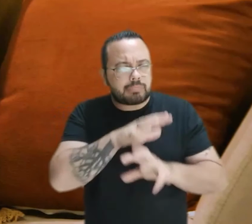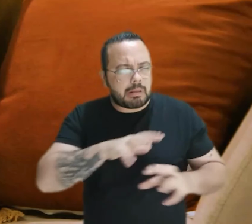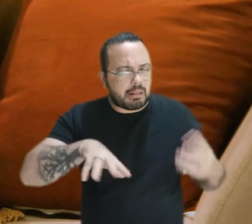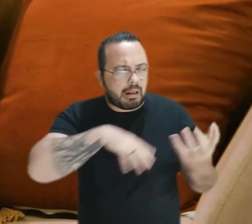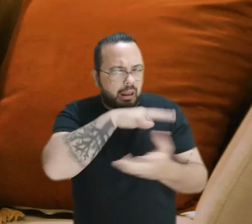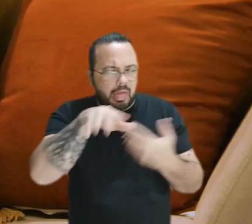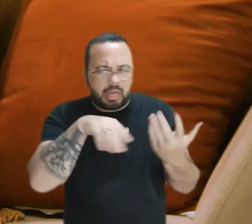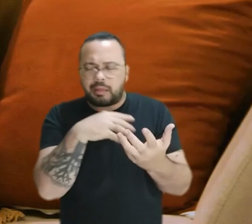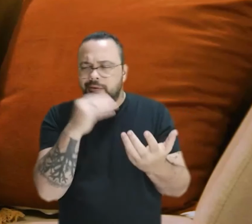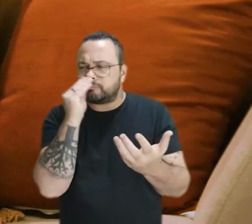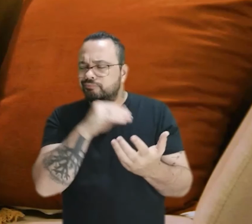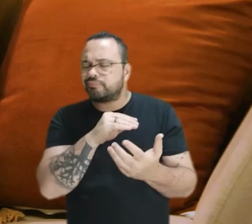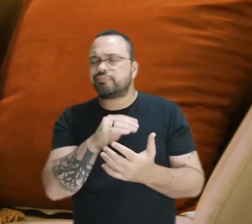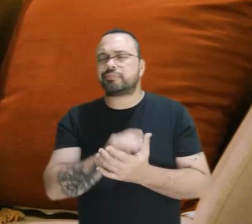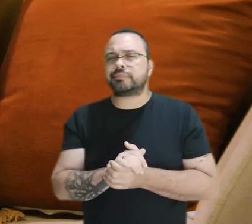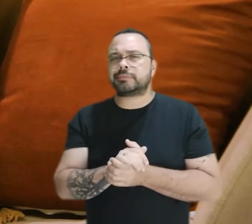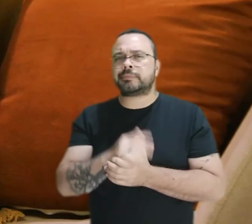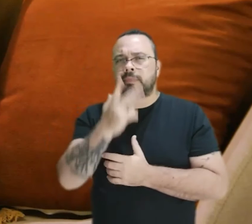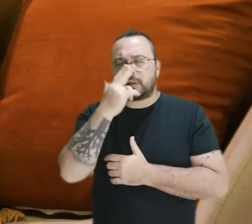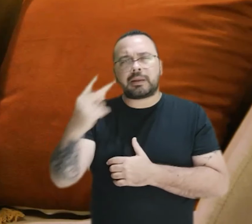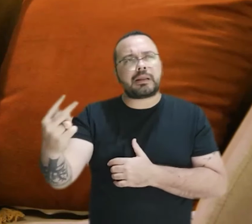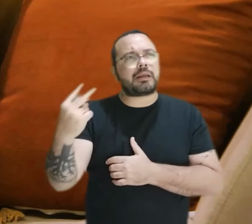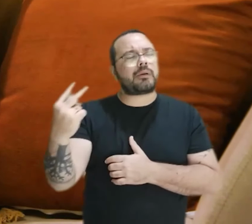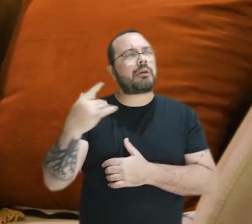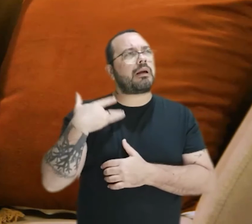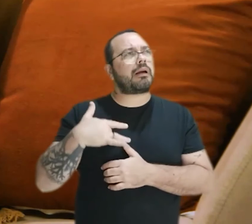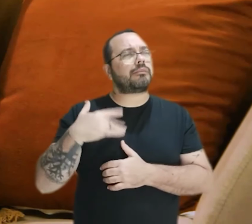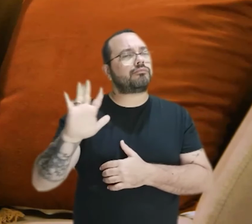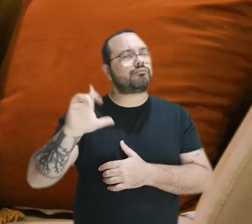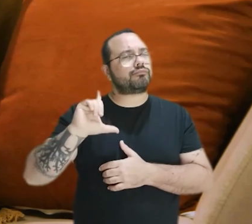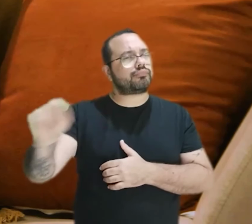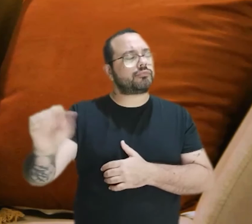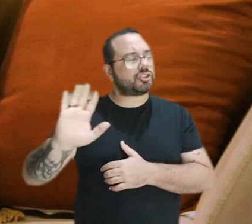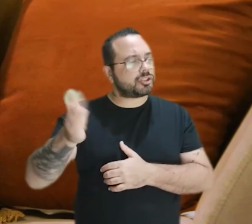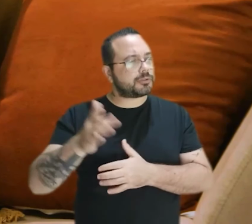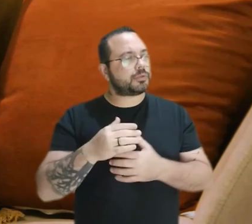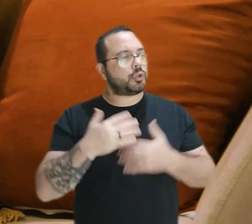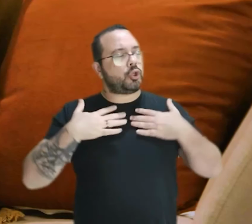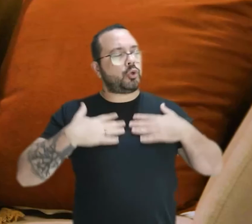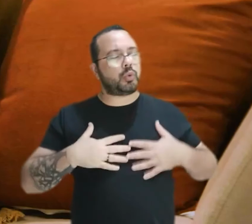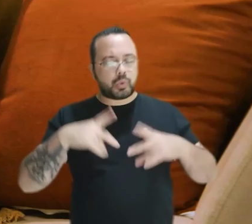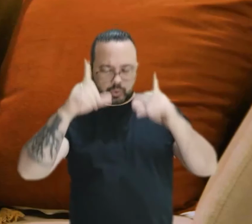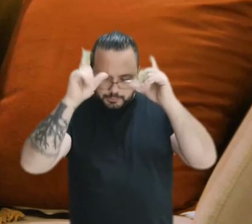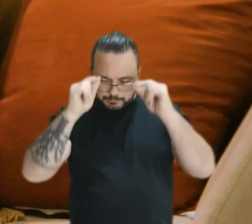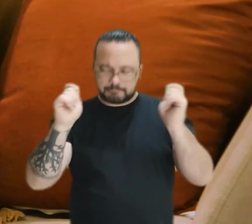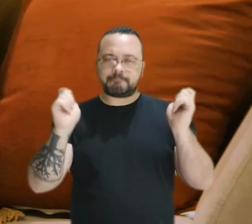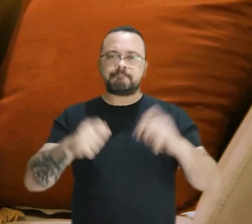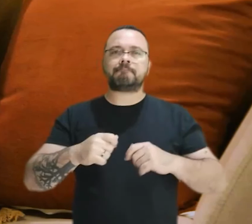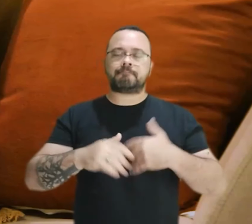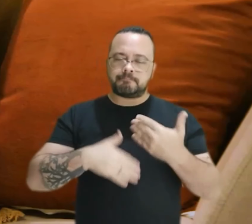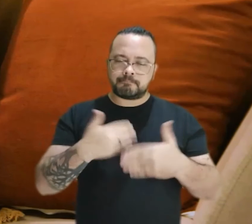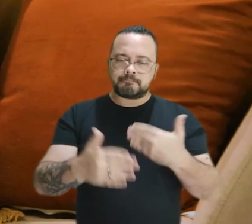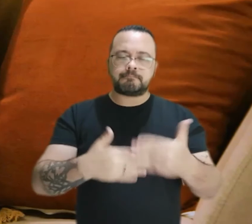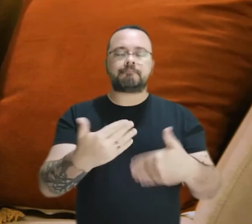Sinto um olhar de pena na minha direção, mas já passou. Alívio. Agora posso recomeçar o trabalho.